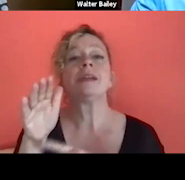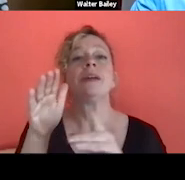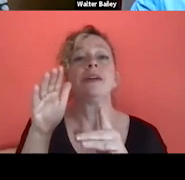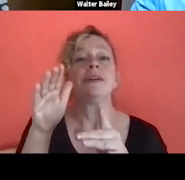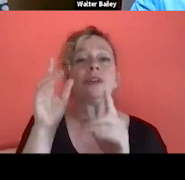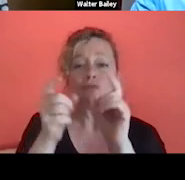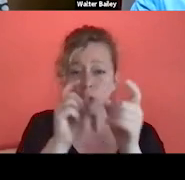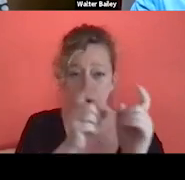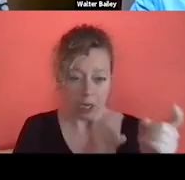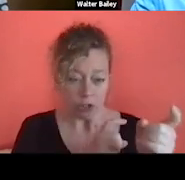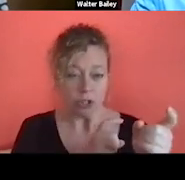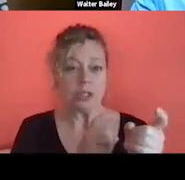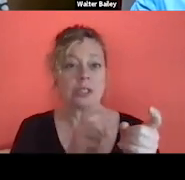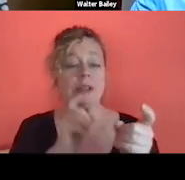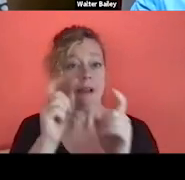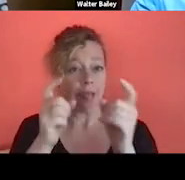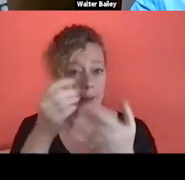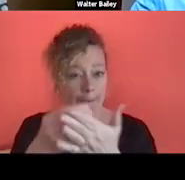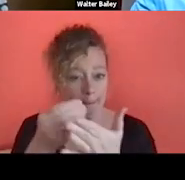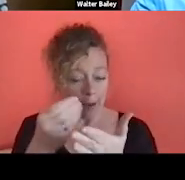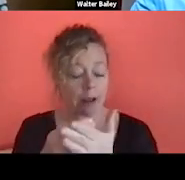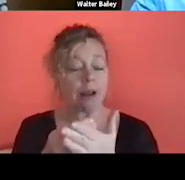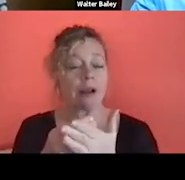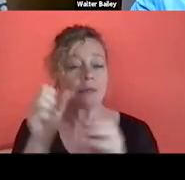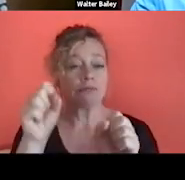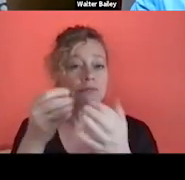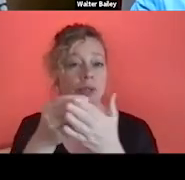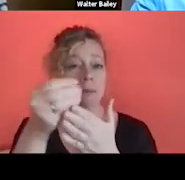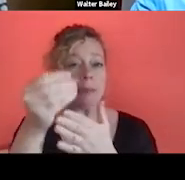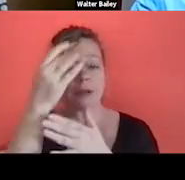y luego asignamos dinero para comprar teléfonos inteligentes.